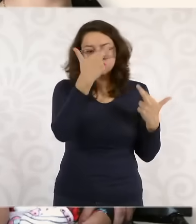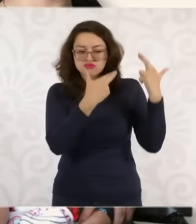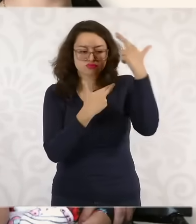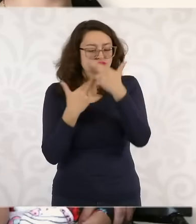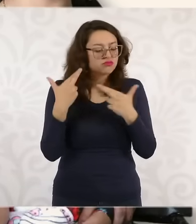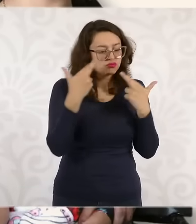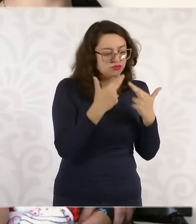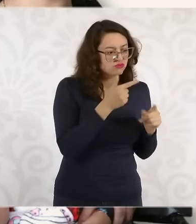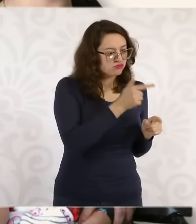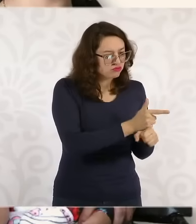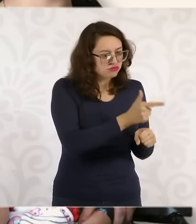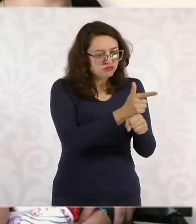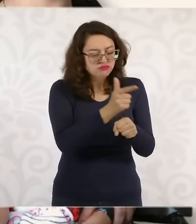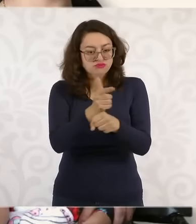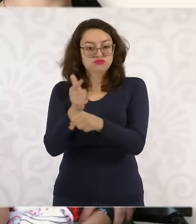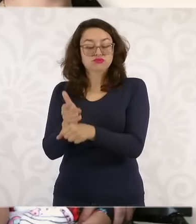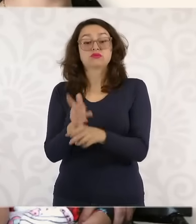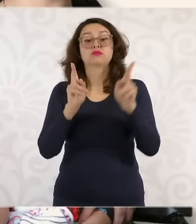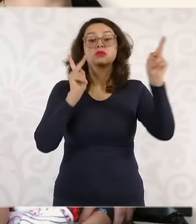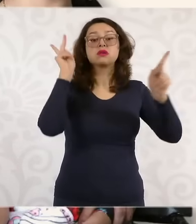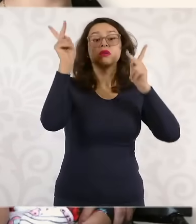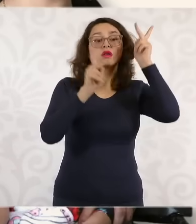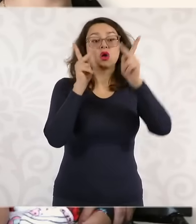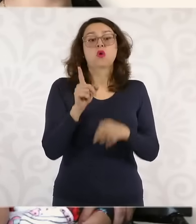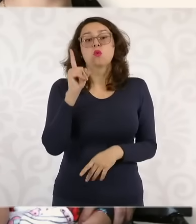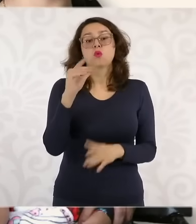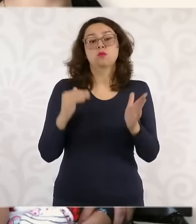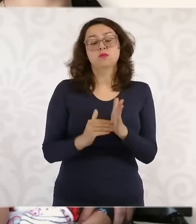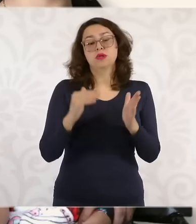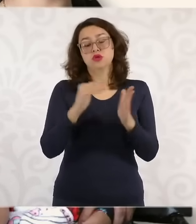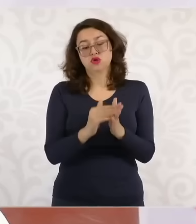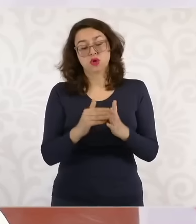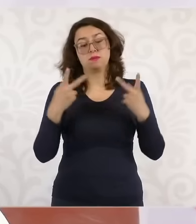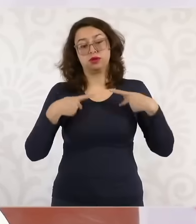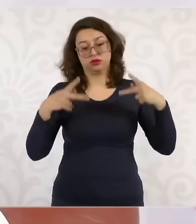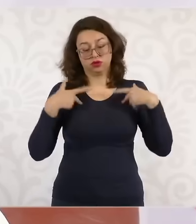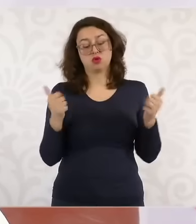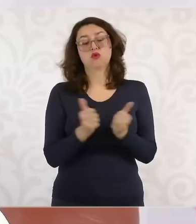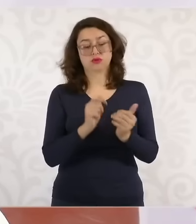con discapacidad. Y ya hemos visitado a más de 1 millón de personas con discapacidad.